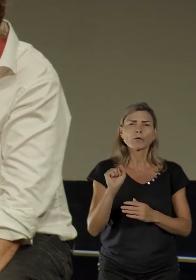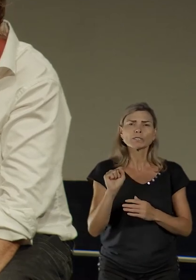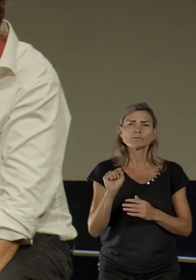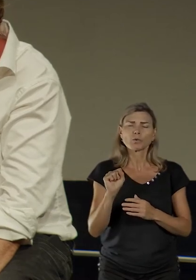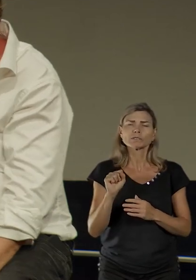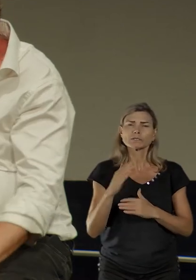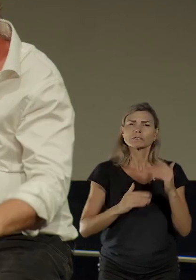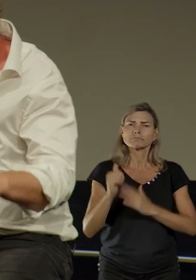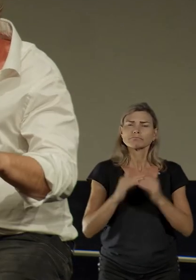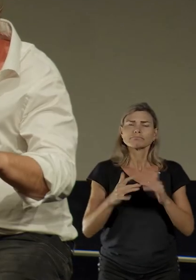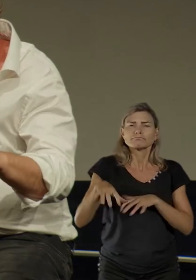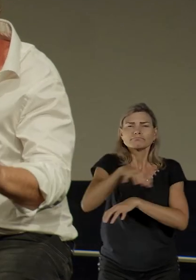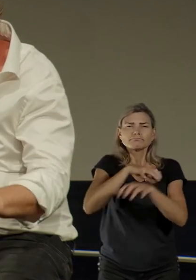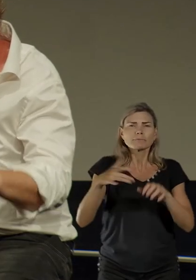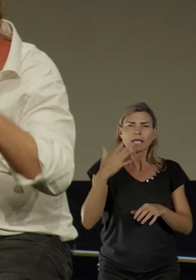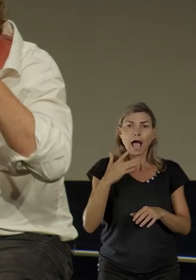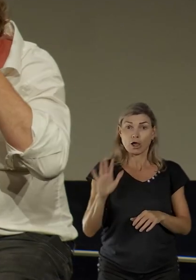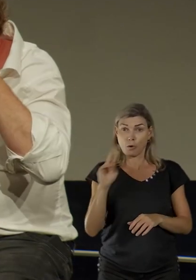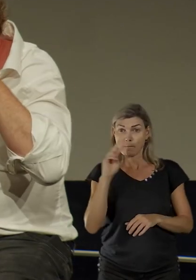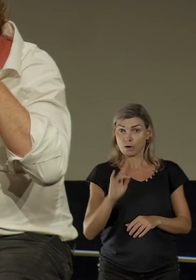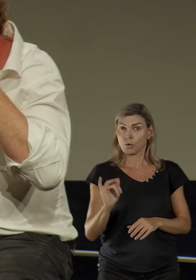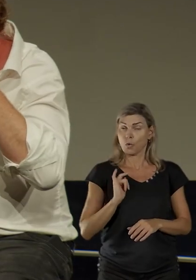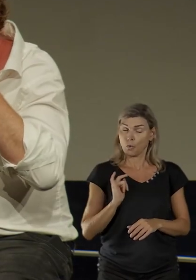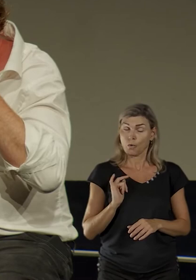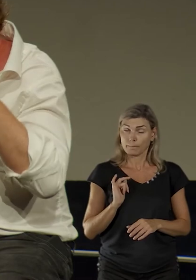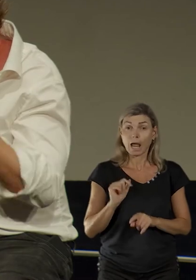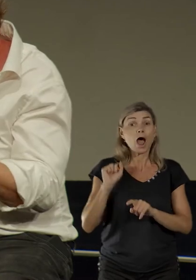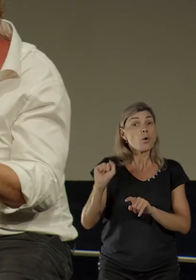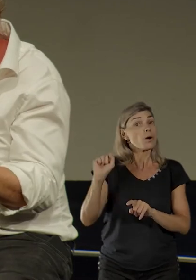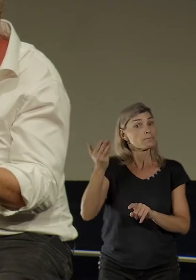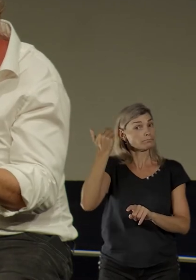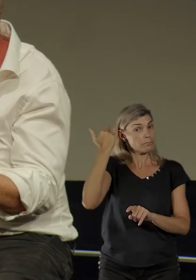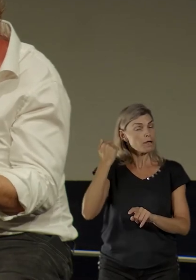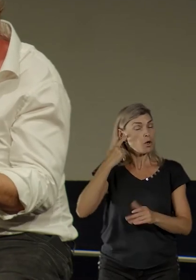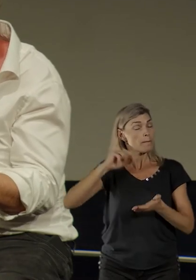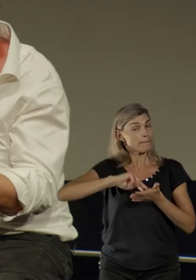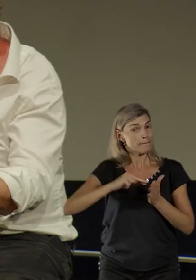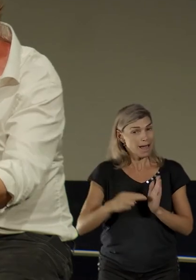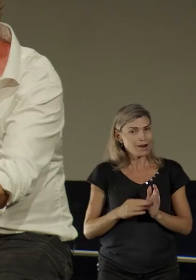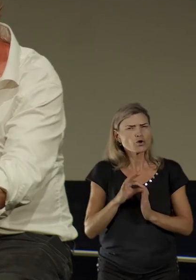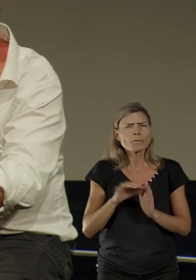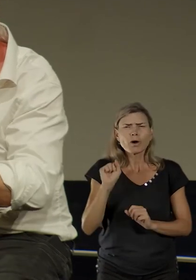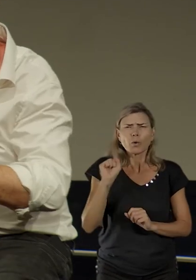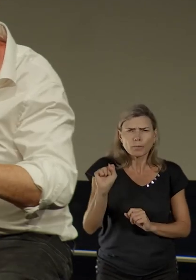Ale to téma zvažovali za normalizace i lidi